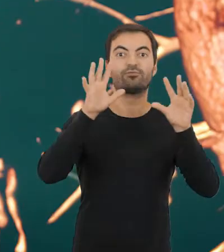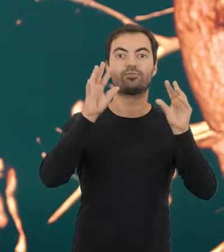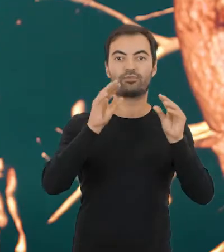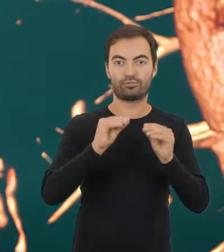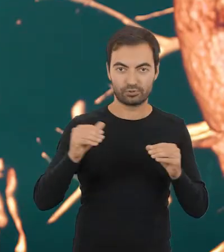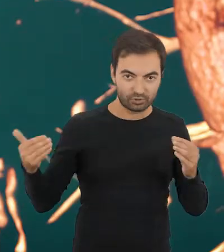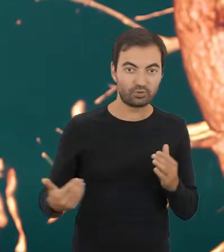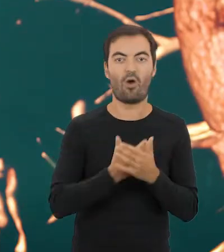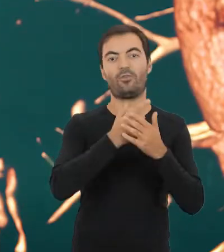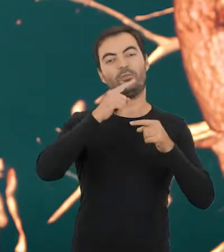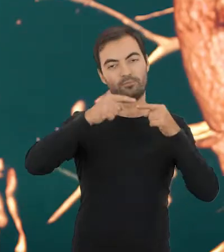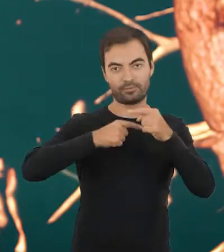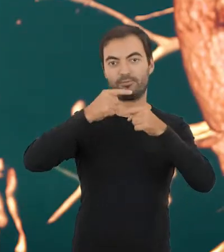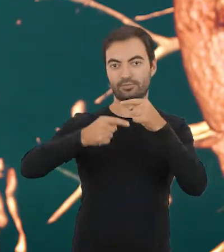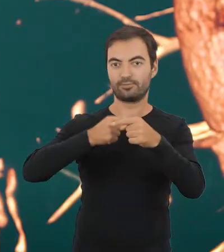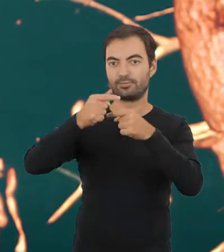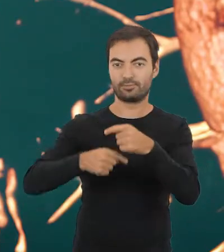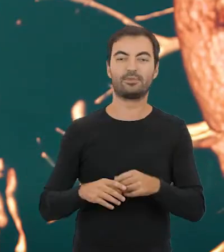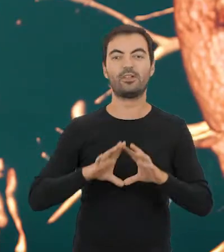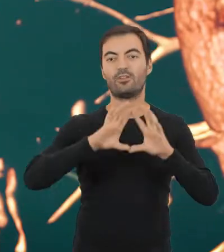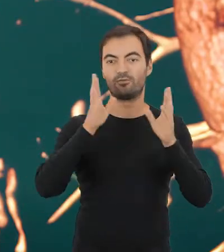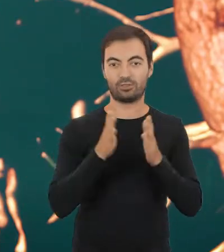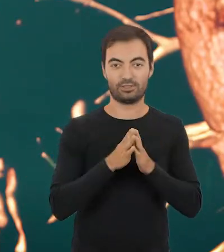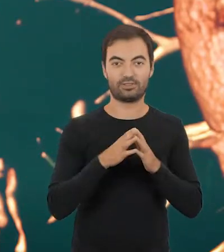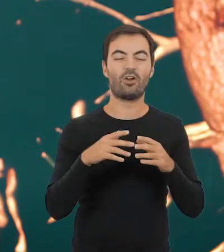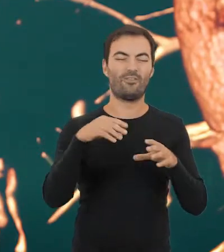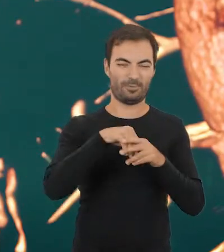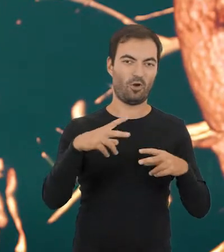Oczywiście wszystko, w tym ten odpoczynek, trwa zaledwie ułamki sekund.